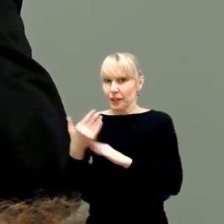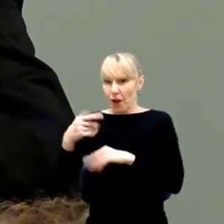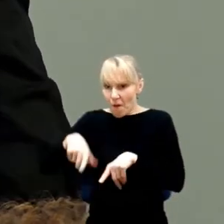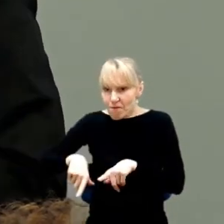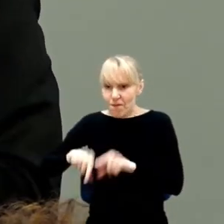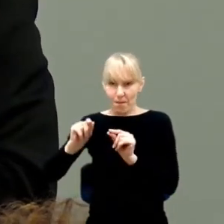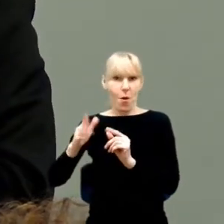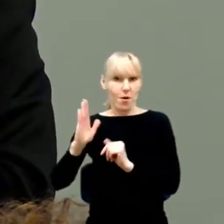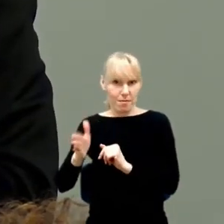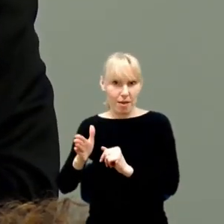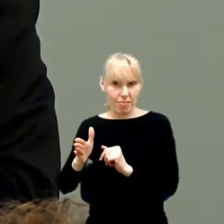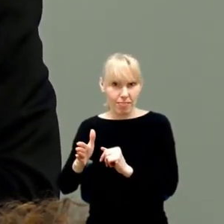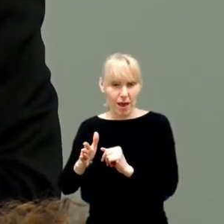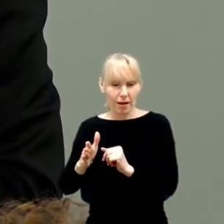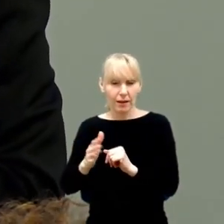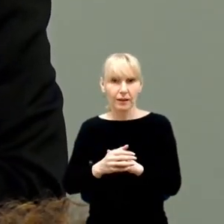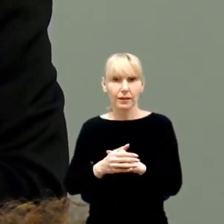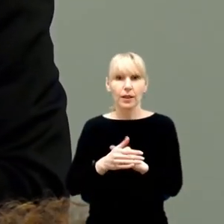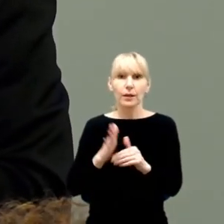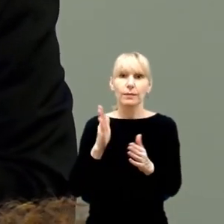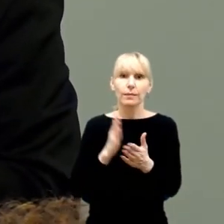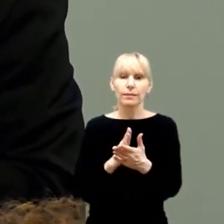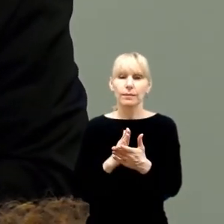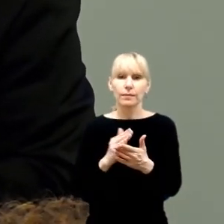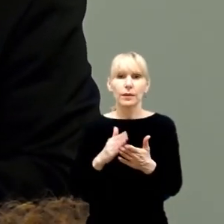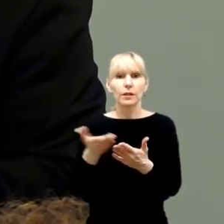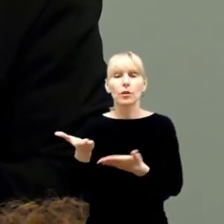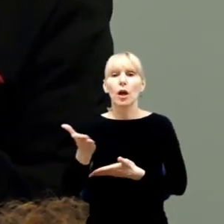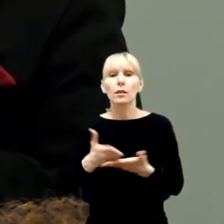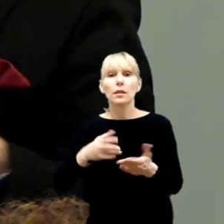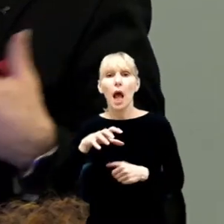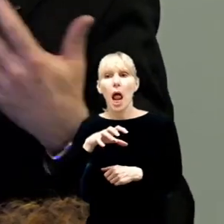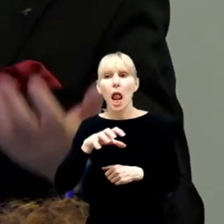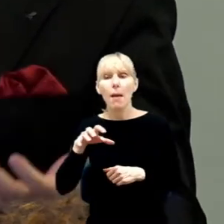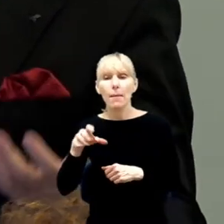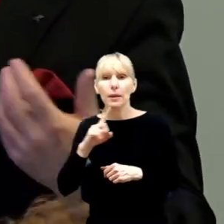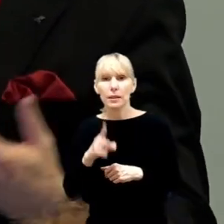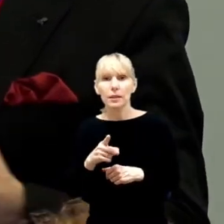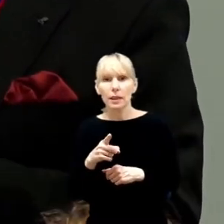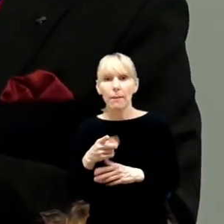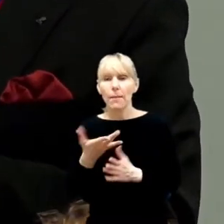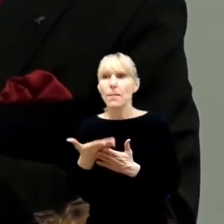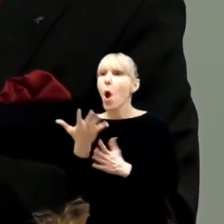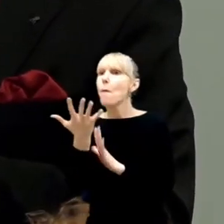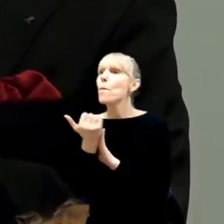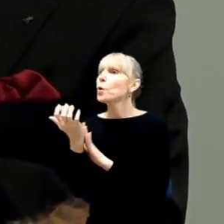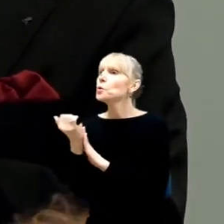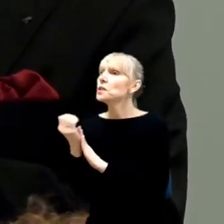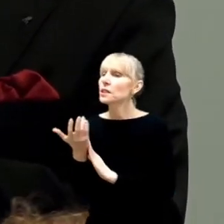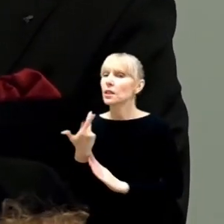do wyobraźni elementem tego, aby pozyskiwać potencjalnych wyborców.